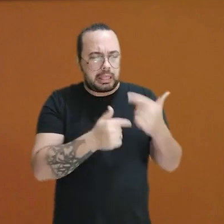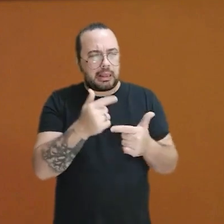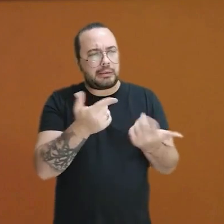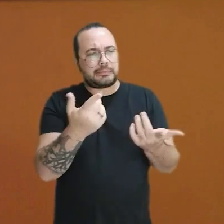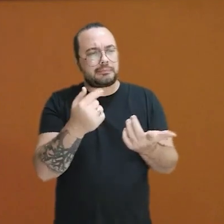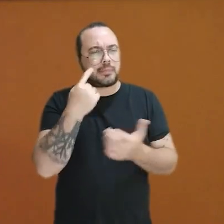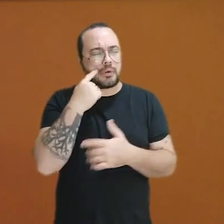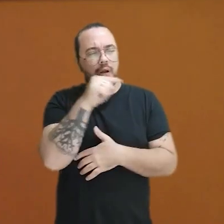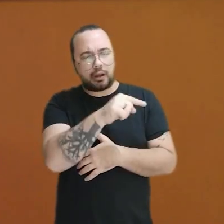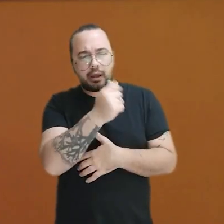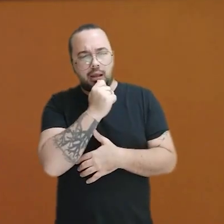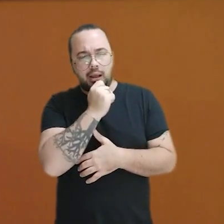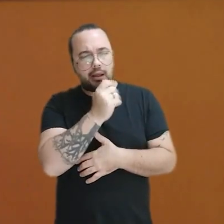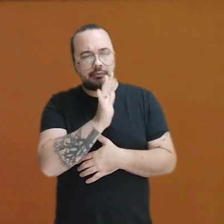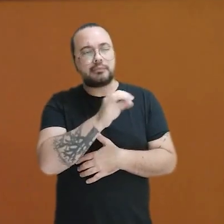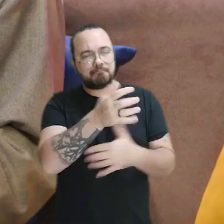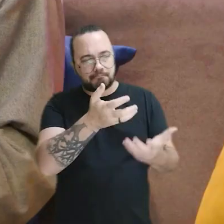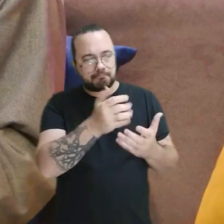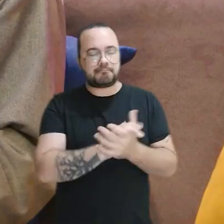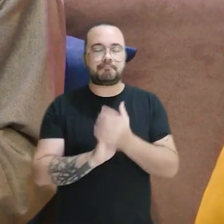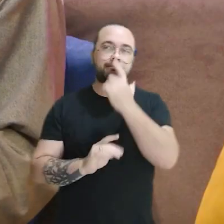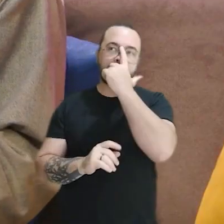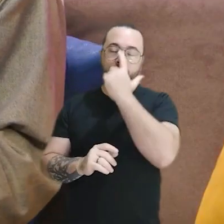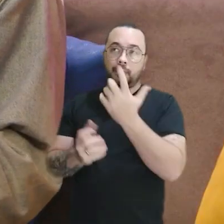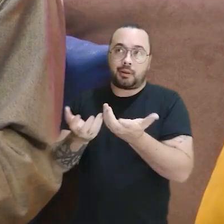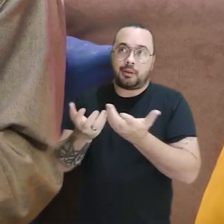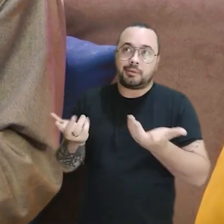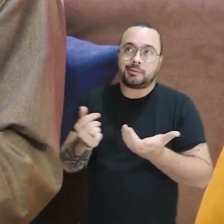"Isso aqui eu não fiz e eu quero fazer muito"? Ah, eu queria um dia poder fazer...